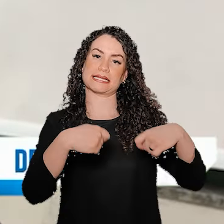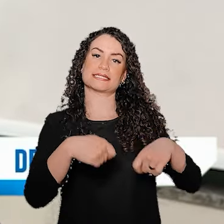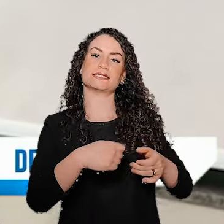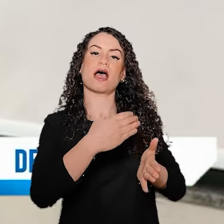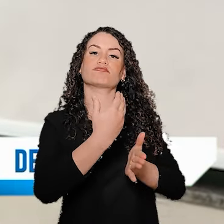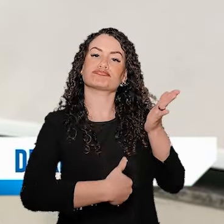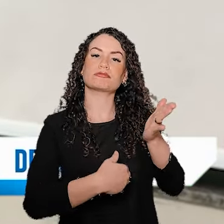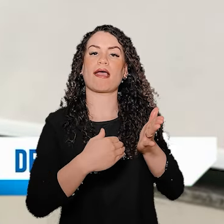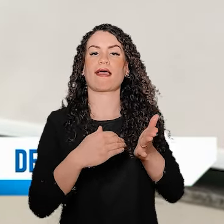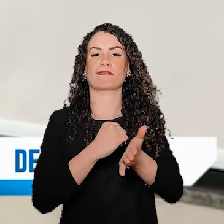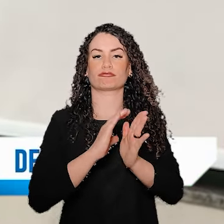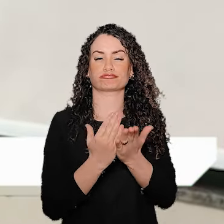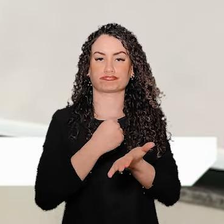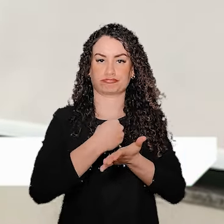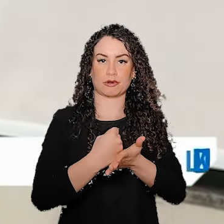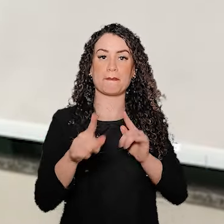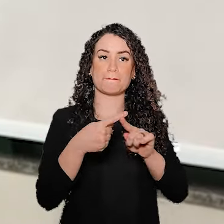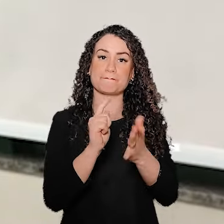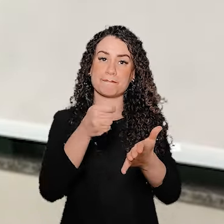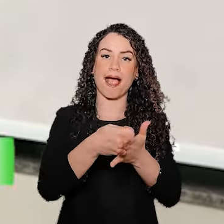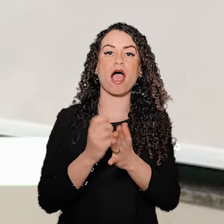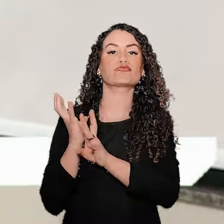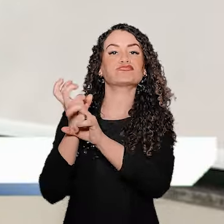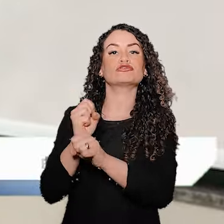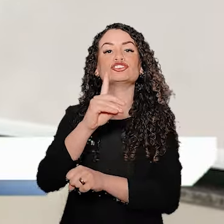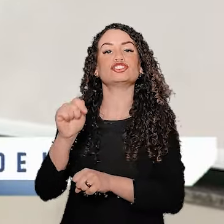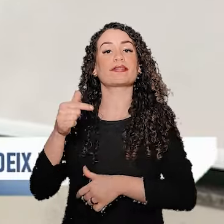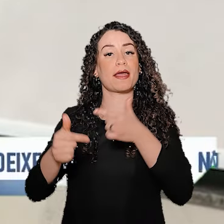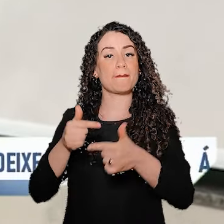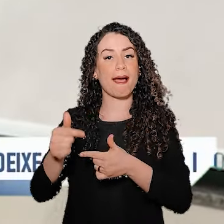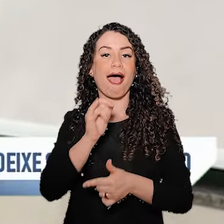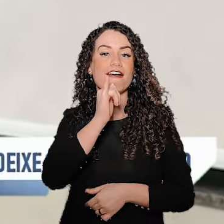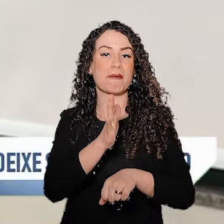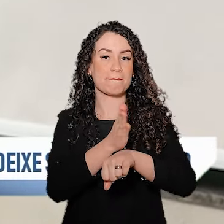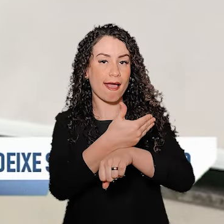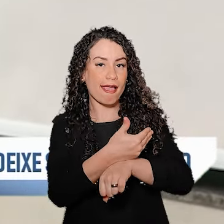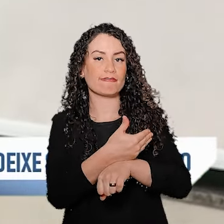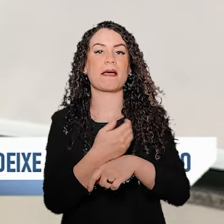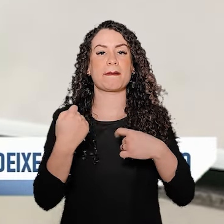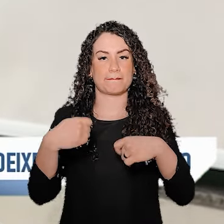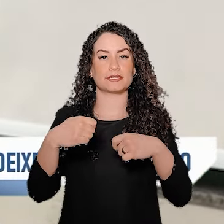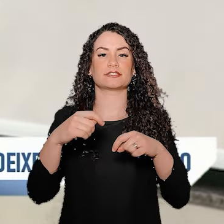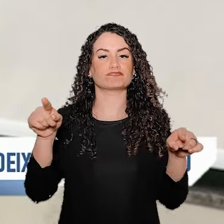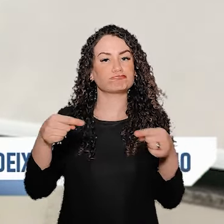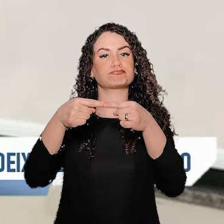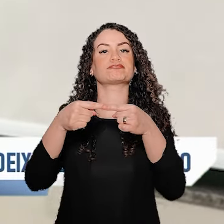além de pagar ao ex-funcionário o saldo dos dias trabalhados. O aviso prévio, que deverá ser proporcional